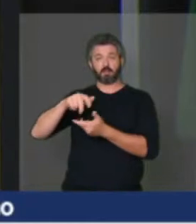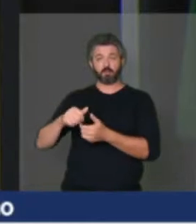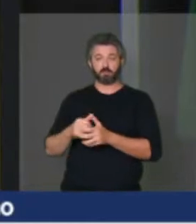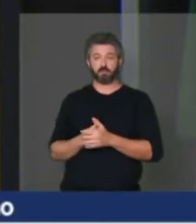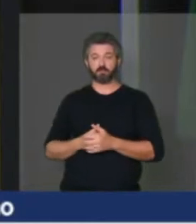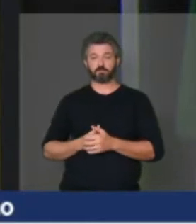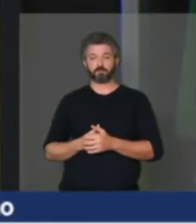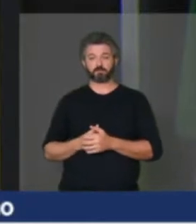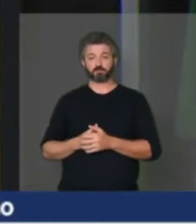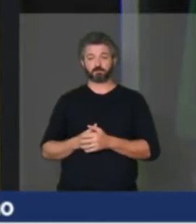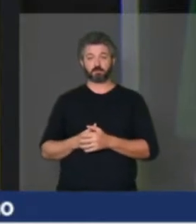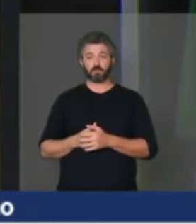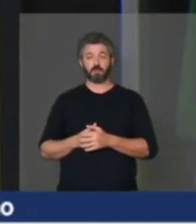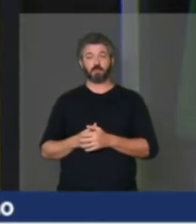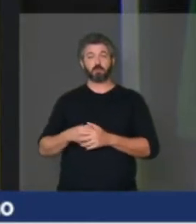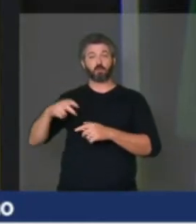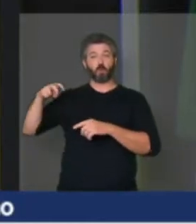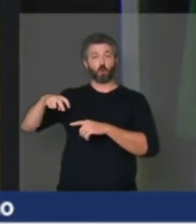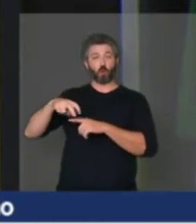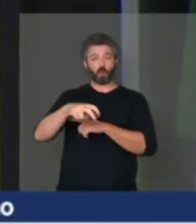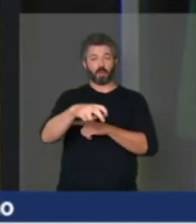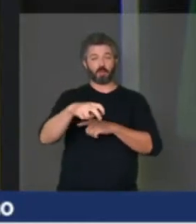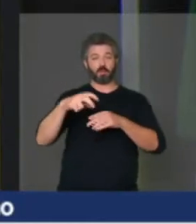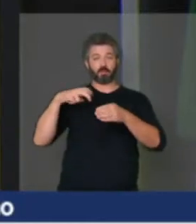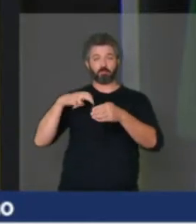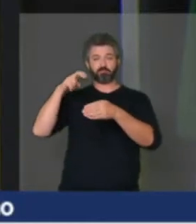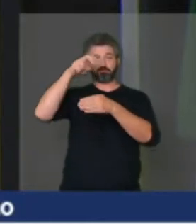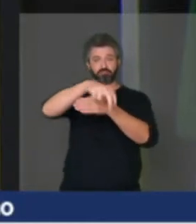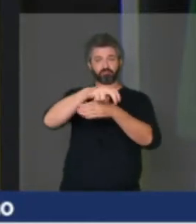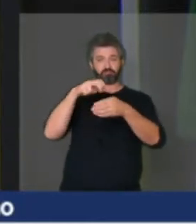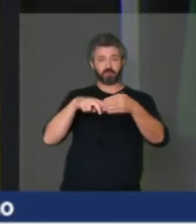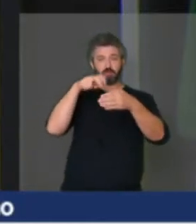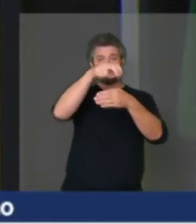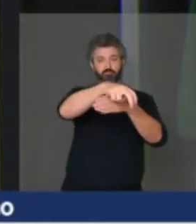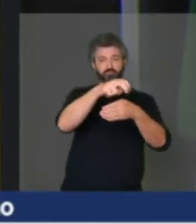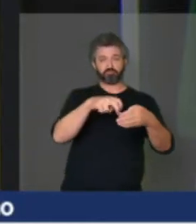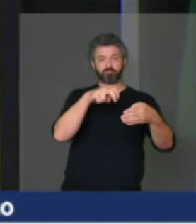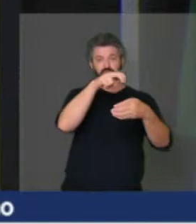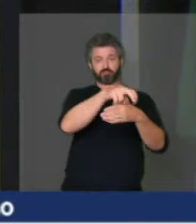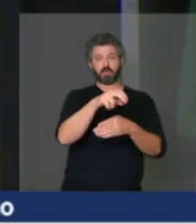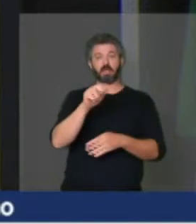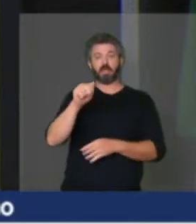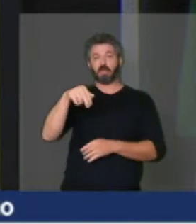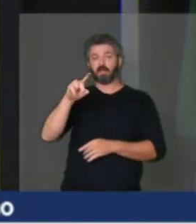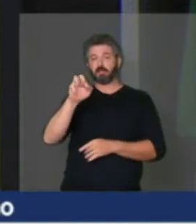400M COM BARREIRA O ATLETISMO, ALISON DOS SANTOS CONQUISTOU MEDALHA DE BRONZE EM UMA PROVA QUE FOI A MAIS RÁPIDA DA HISTÓRIA DA CATEGORIA ELE RECEBE O BOLSA PÓDIO E FAZ